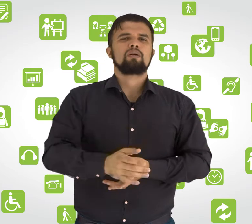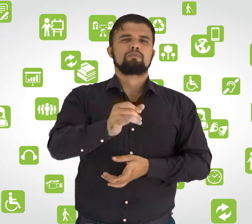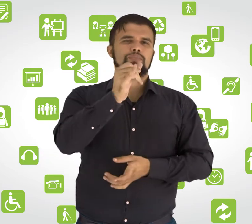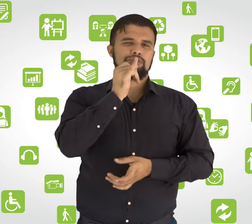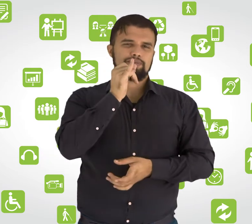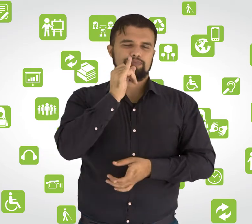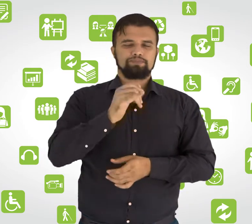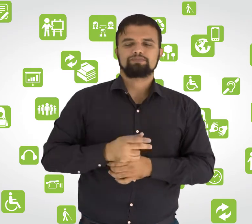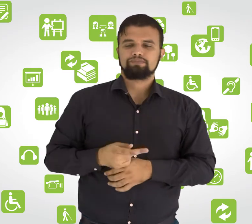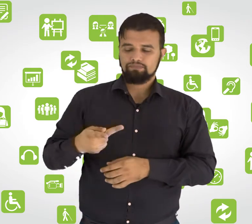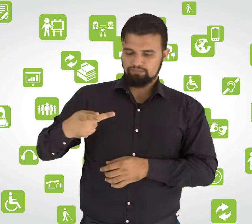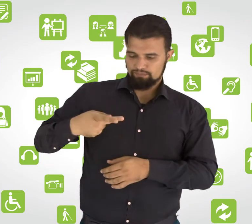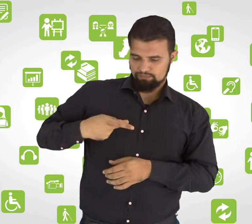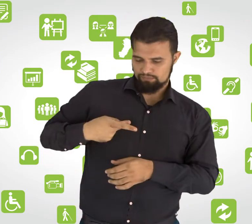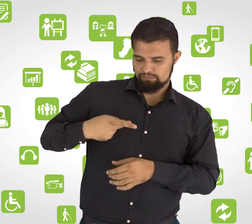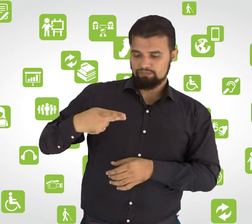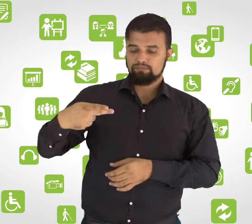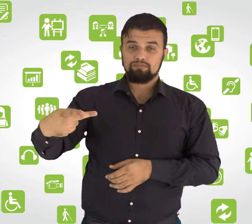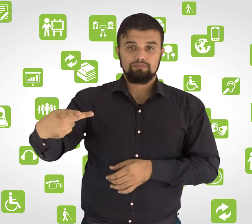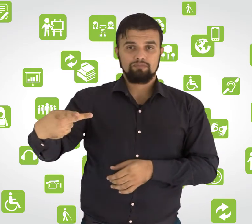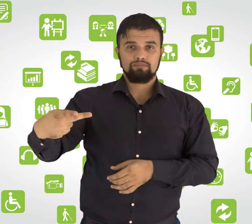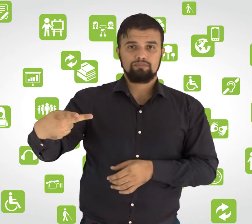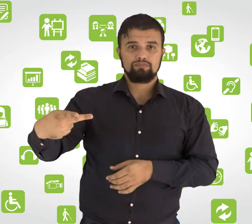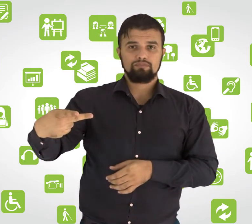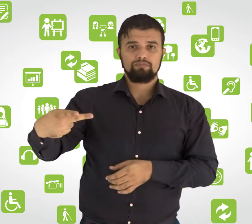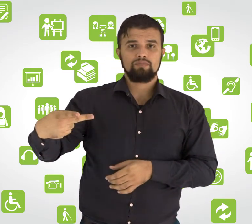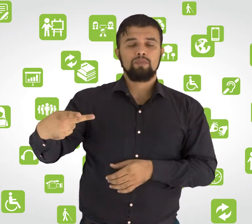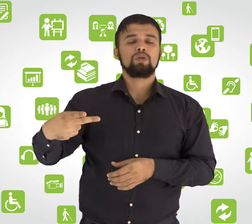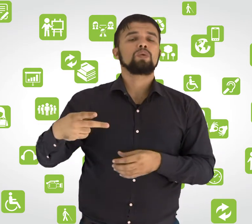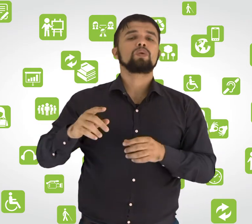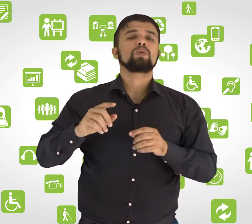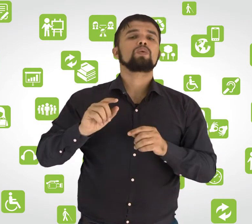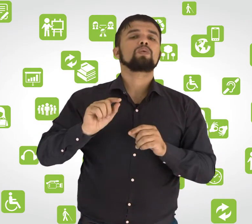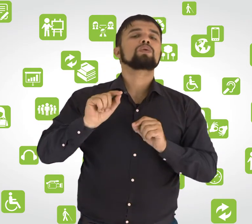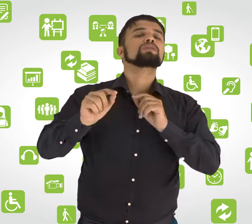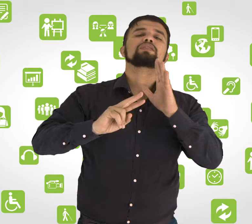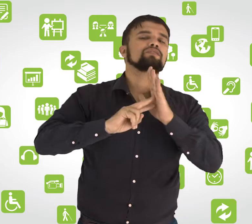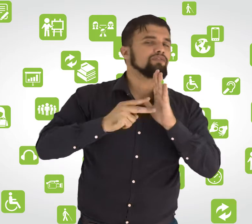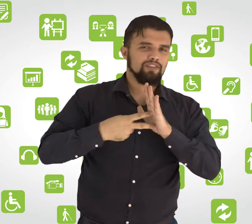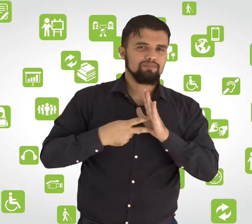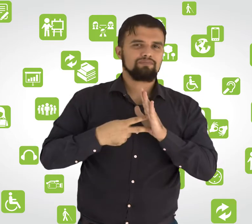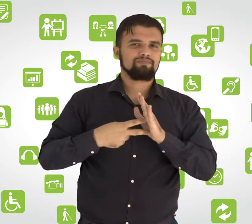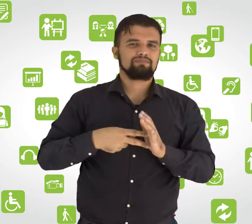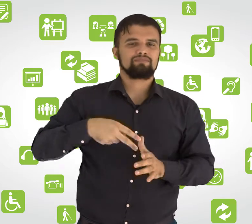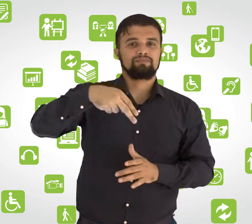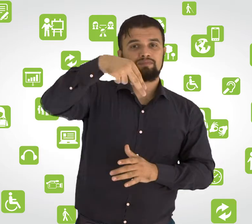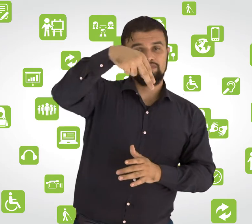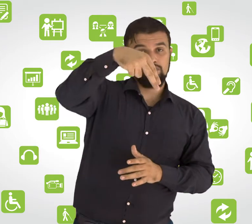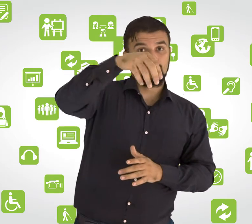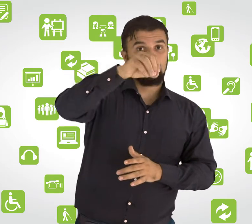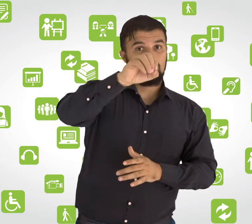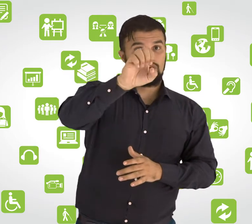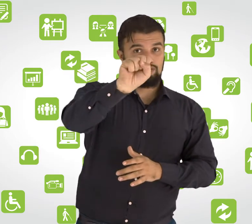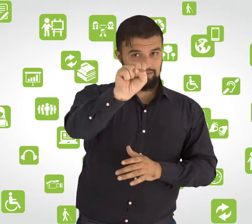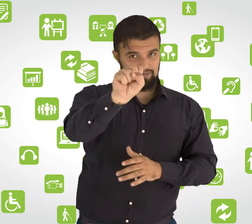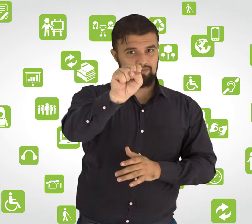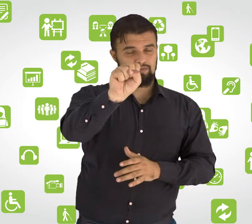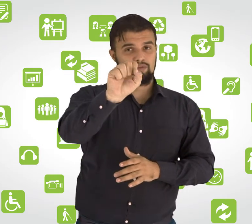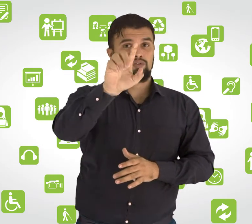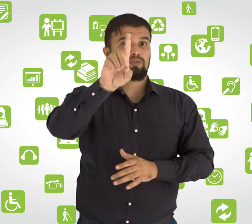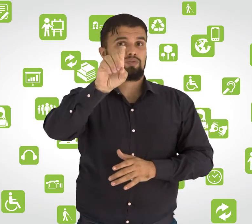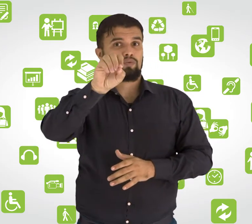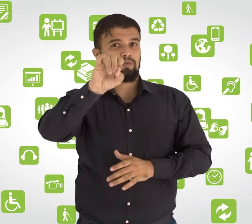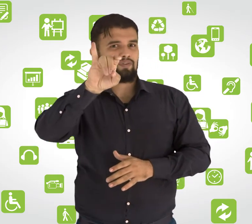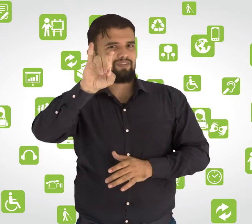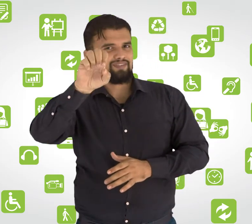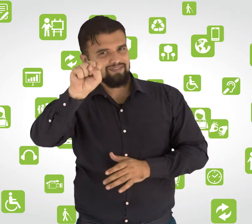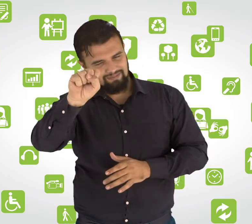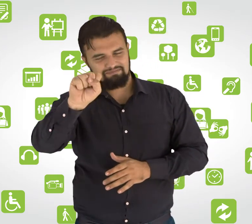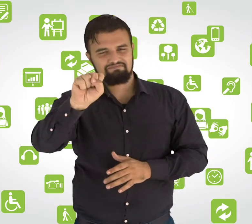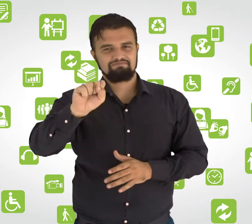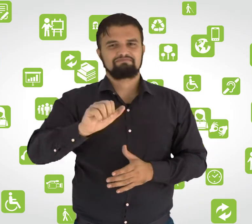Por exemplo: esse aqui, o que significa? "Nós dois".